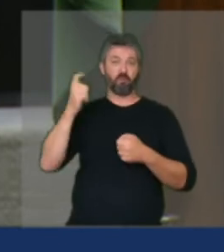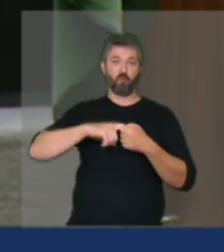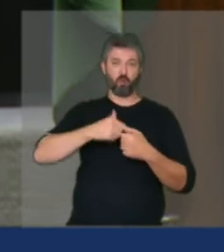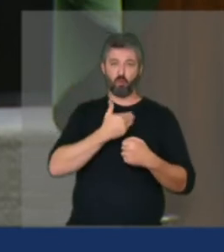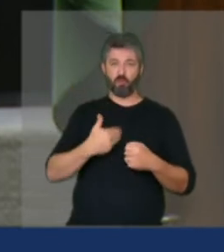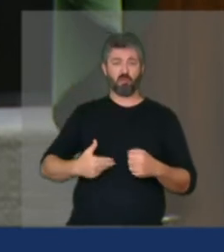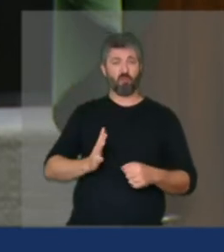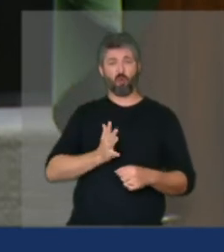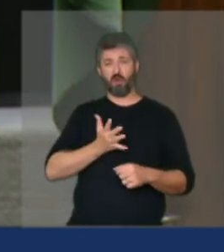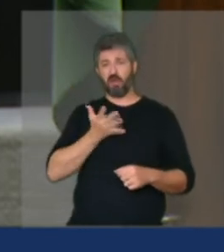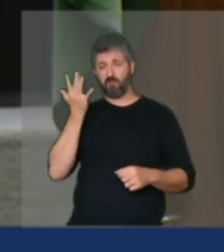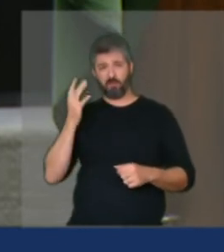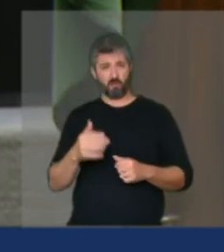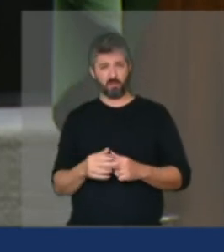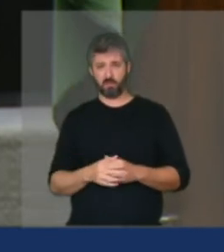A PRIVATIZAÇÃO EM PORTUGAL, ALÉM DO DESEMPREGO CAUSADO. O